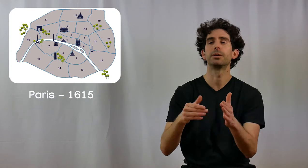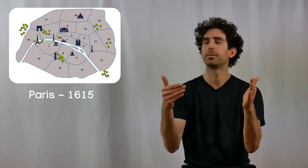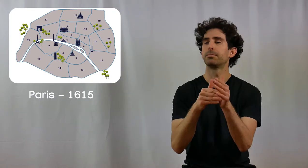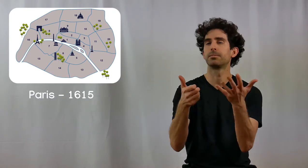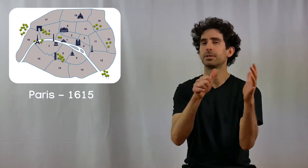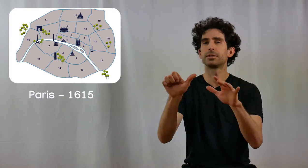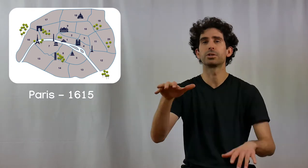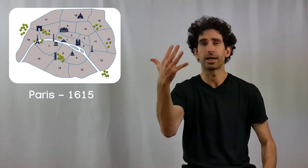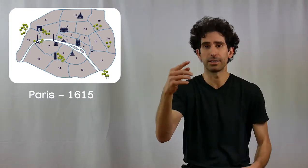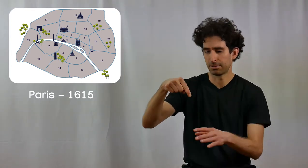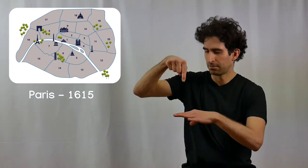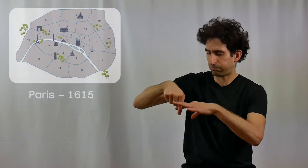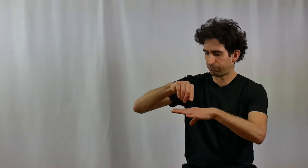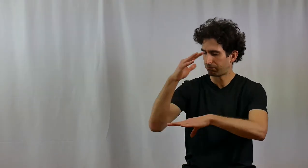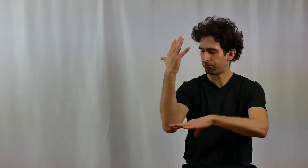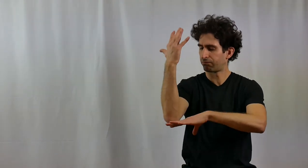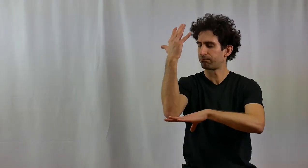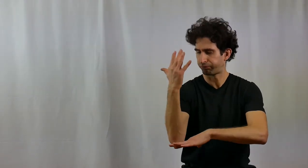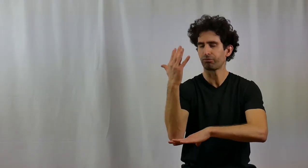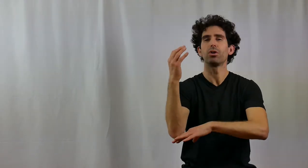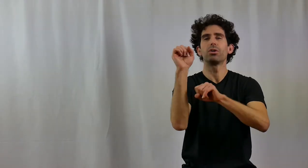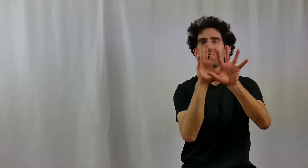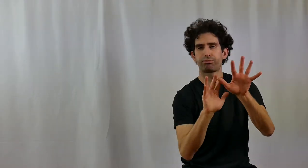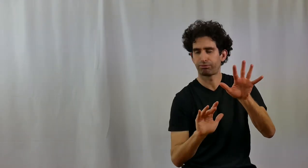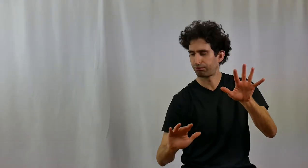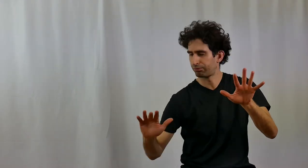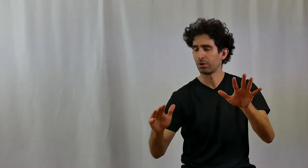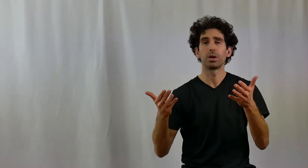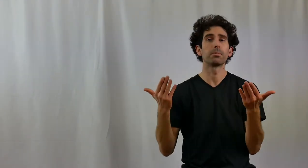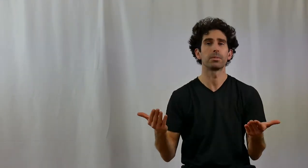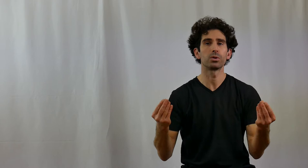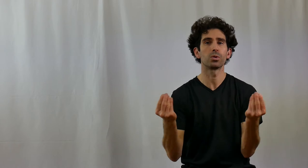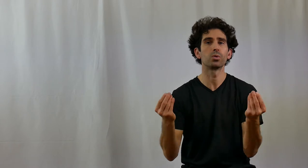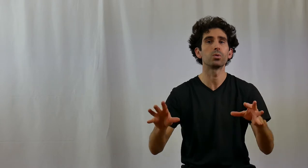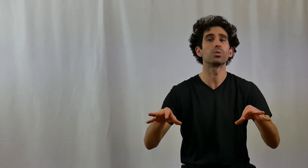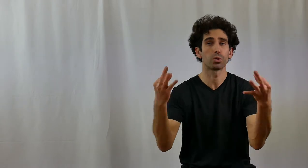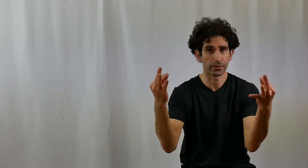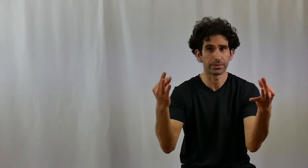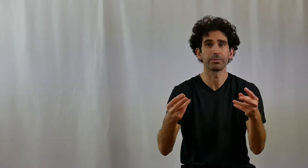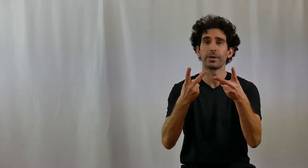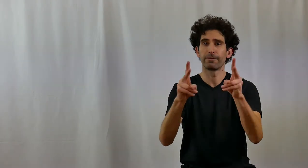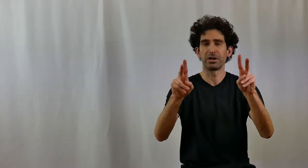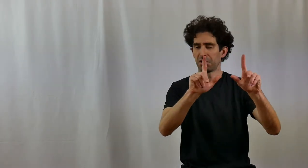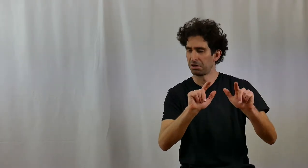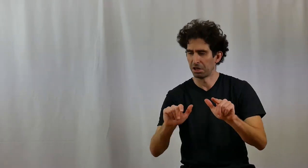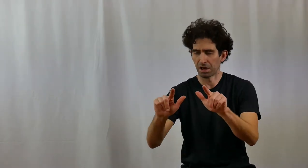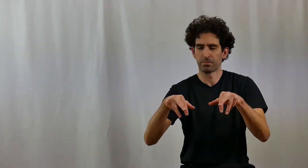en 1615 où il fut planté. Puis, il s'est répandu en France. Maintenant, où le trouve-t-on ? Dans les villes :